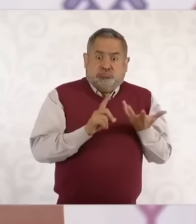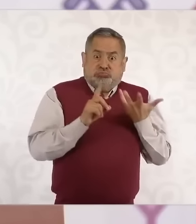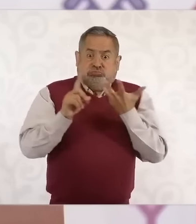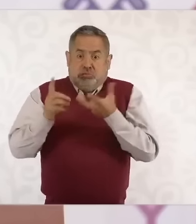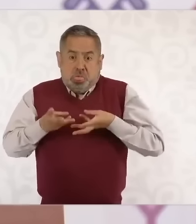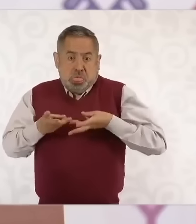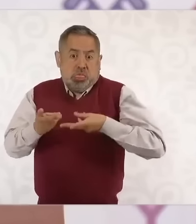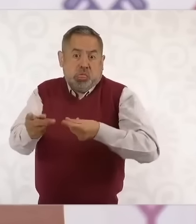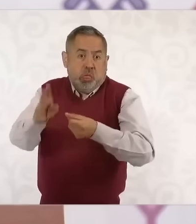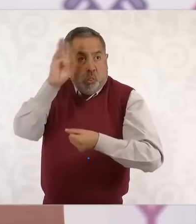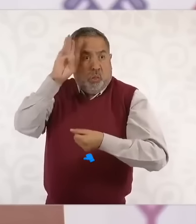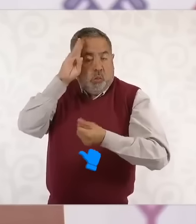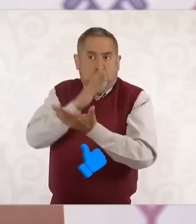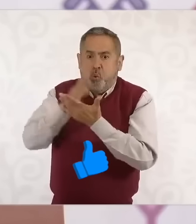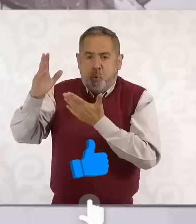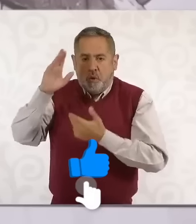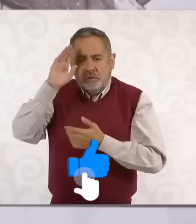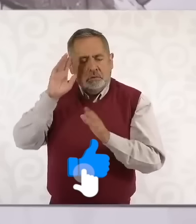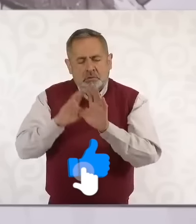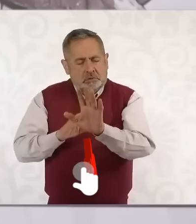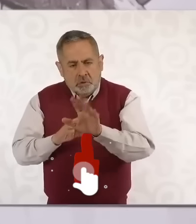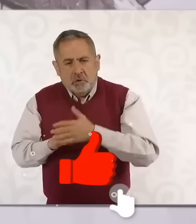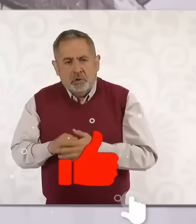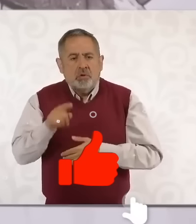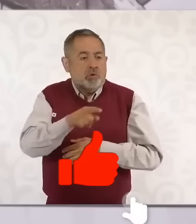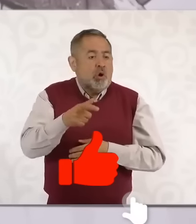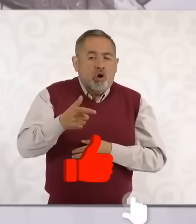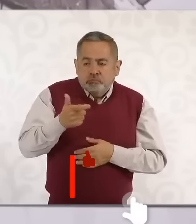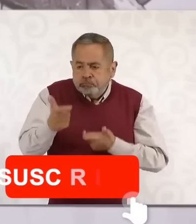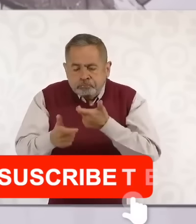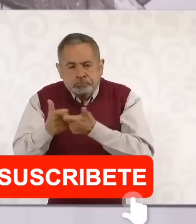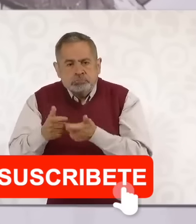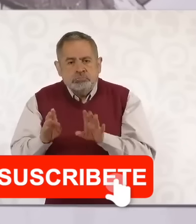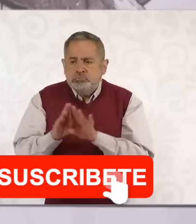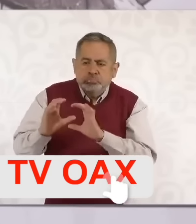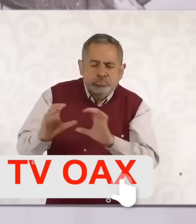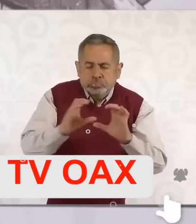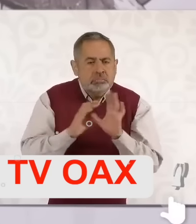públicos para estos viajes o que si van a utilizar recursos públicos porque ponen eh digamos digamos,